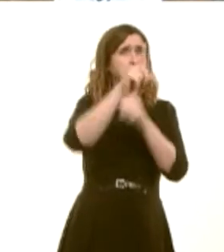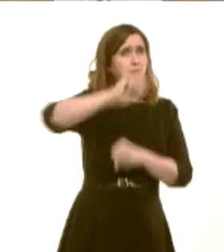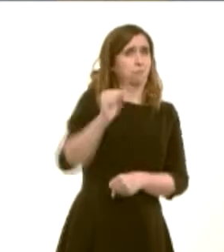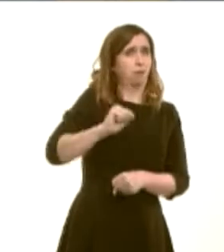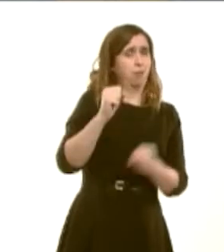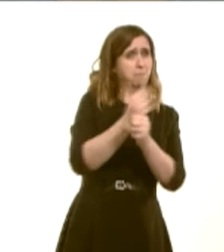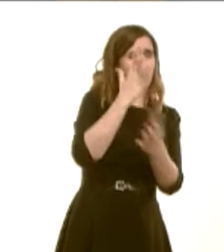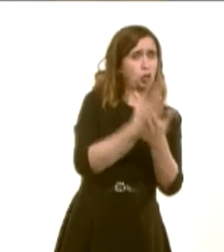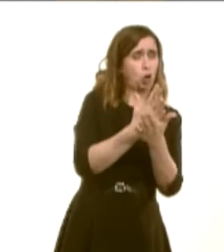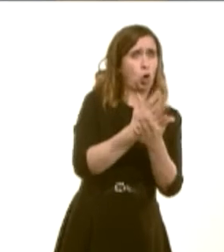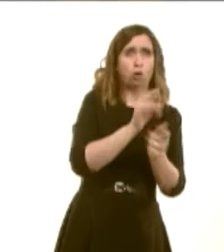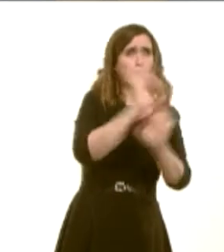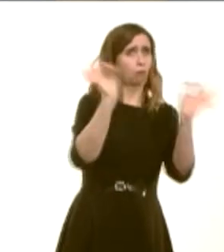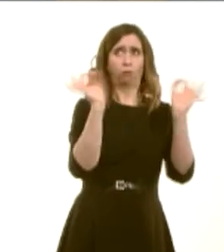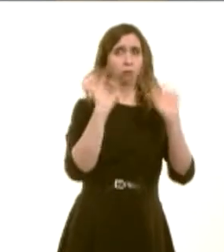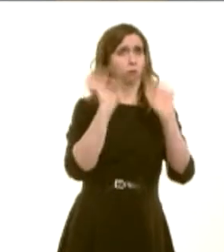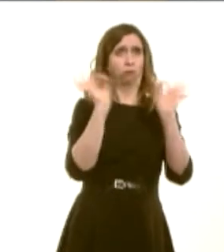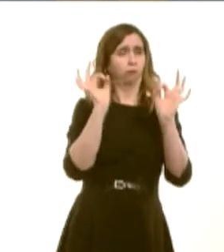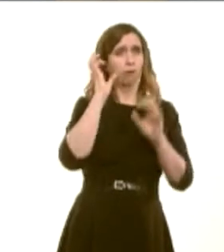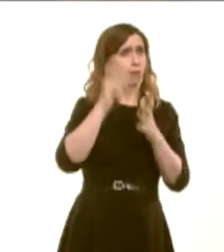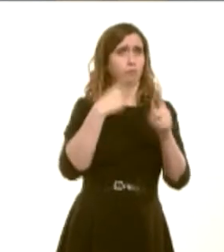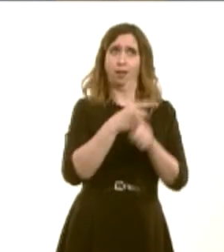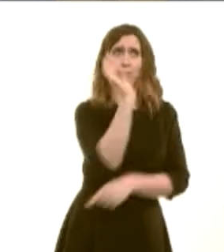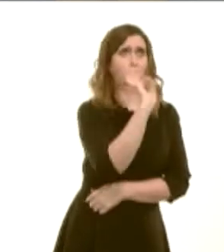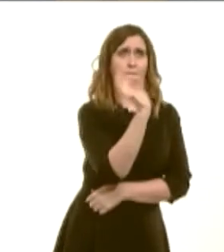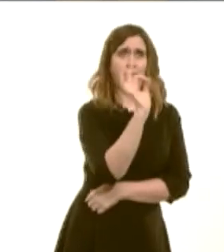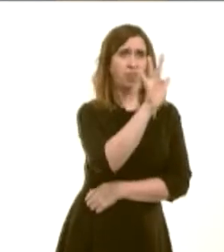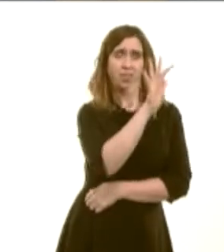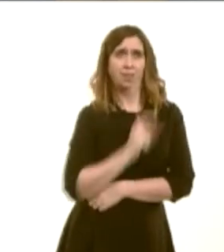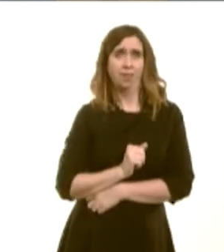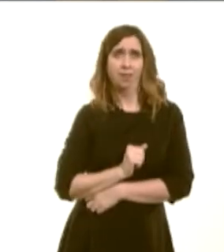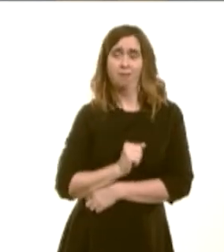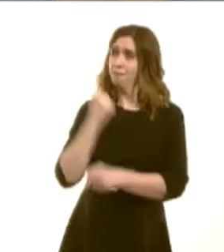eu heffeithio gan y dreth arbennig yma. Mae Llywodraeth Gogledd Iwerddon wedi gwneud dÍl